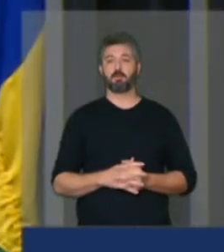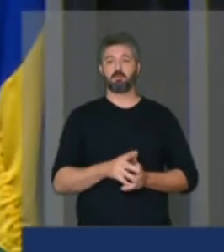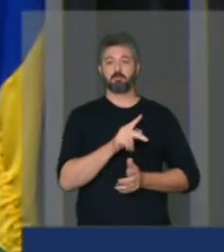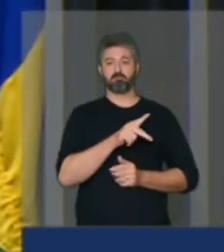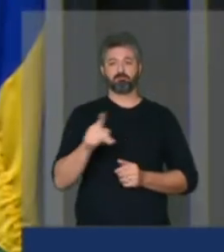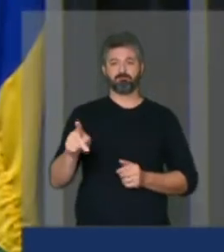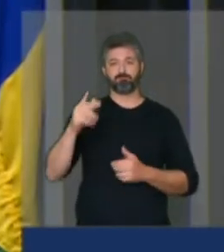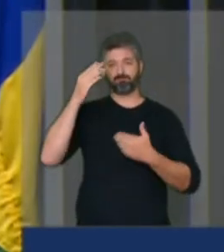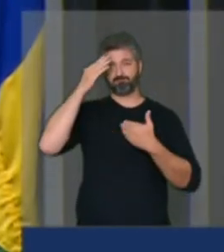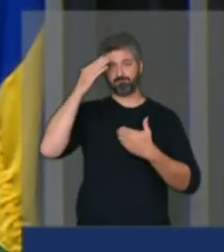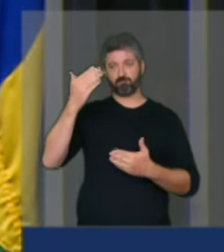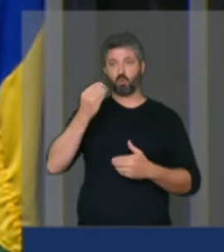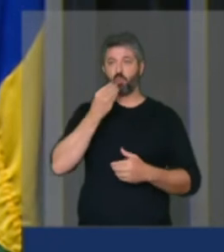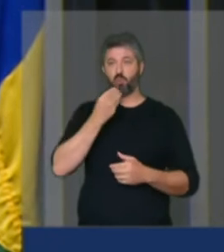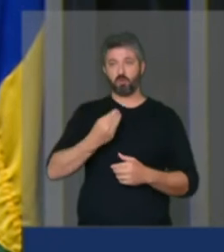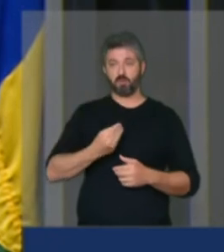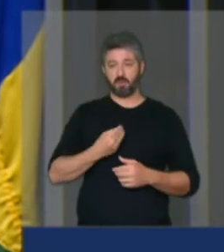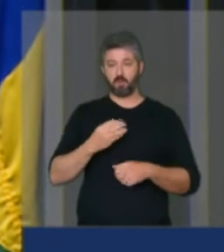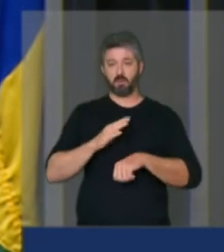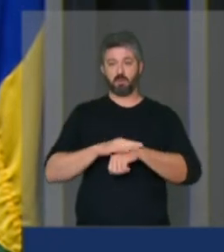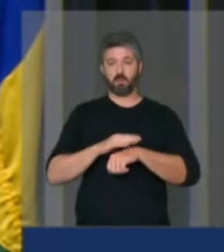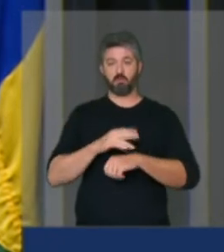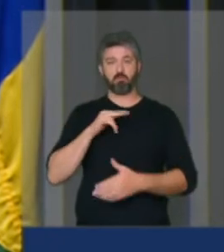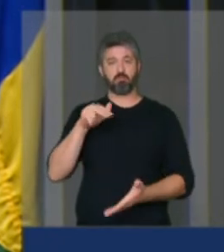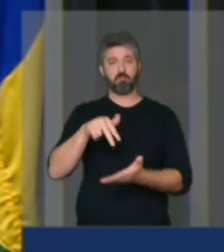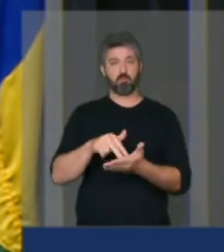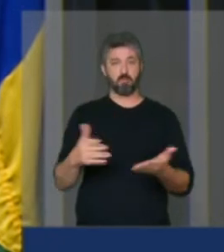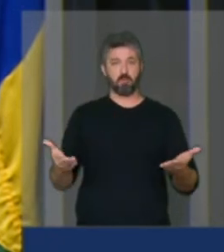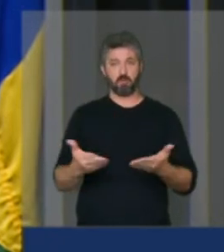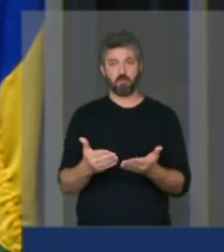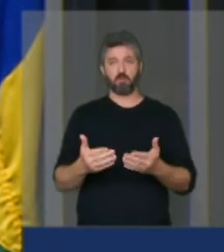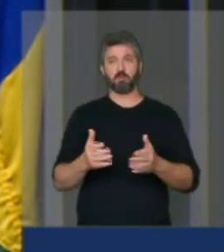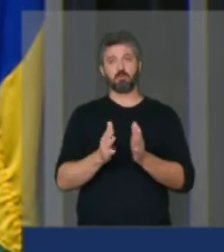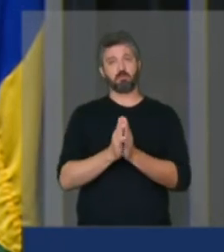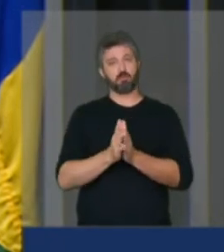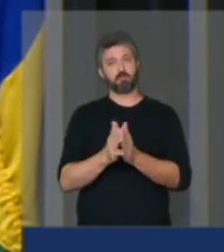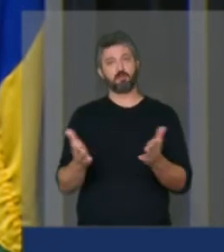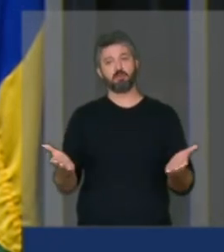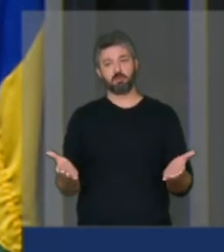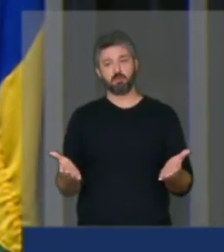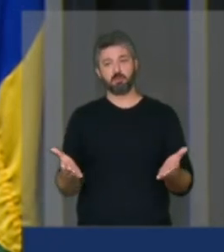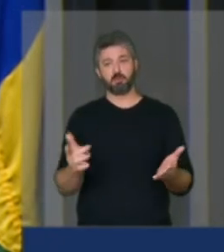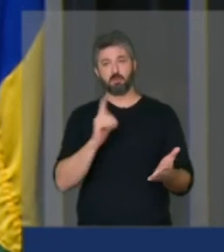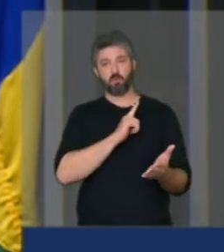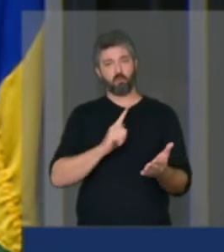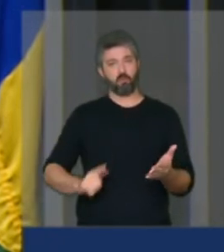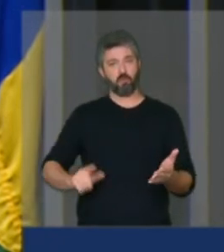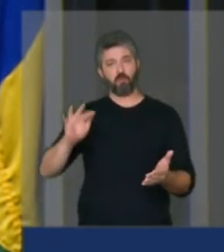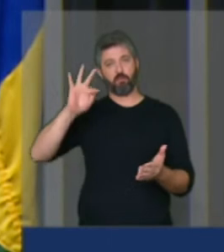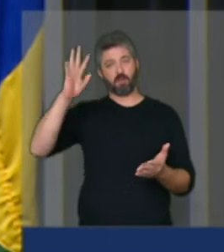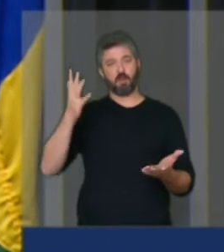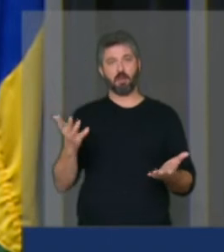CASSIO ANDRADE, POR FAVOR. -- [DEPUTADO]: SENHOR PRESIDENTE, EU AGRADEÇO A OPORTUNIDADE E VENHO AQUI FAZER UM APELO AO GOVERNO